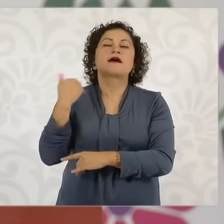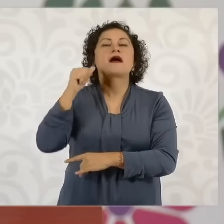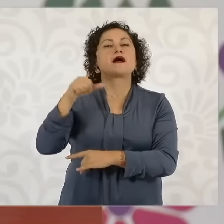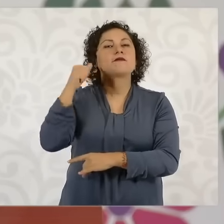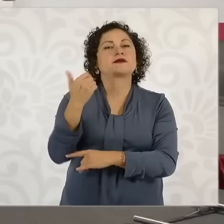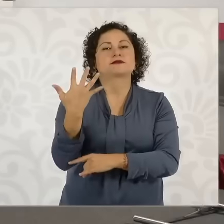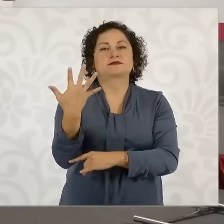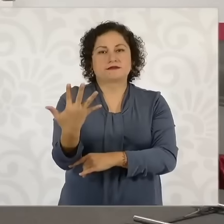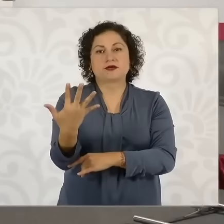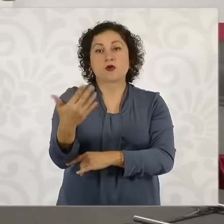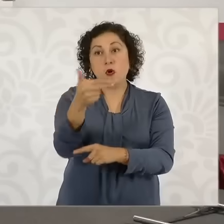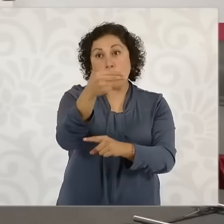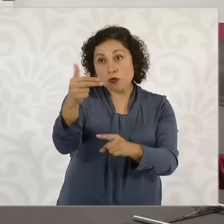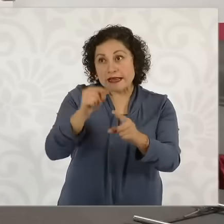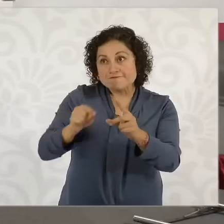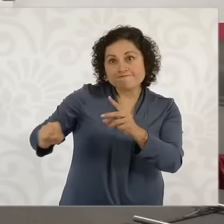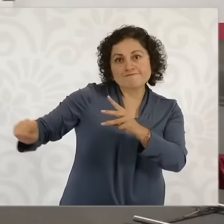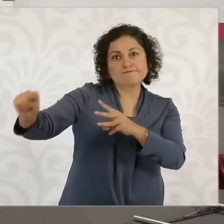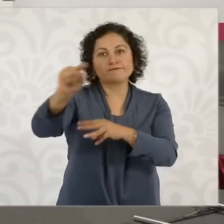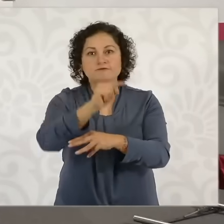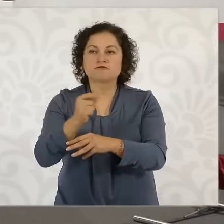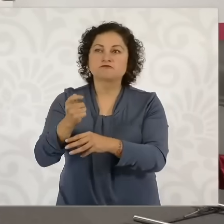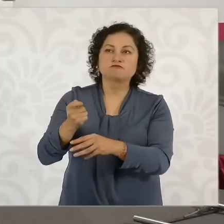Todos nuestros hoteles están clasificados como cuatro estrellas, como lo dice la